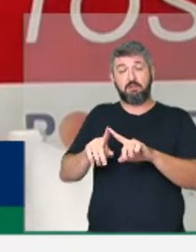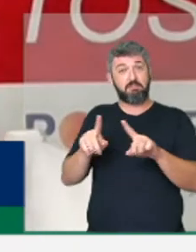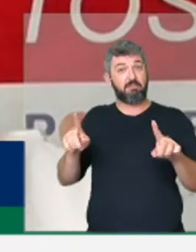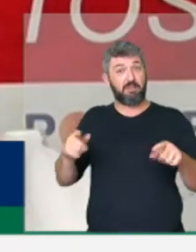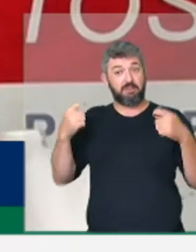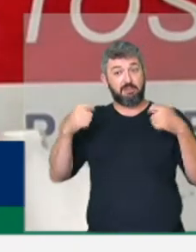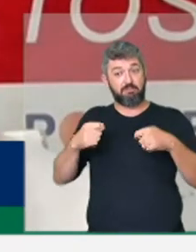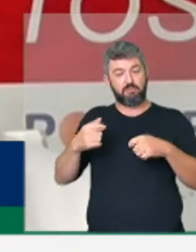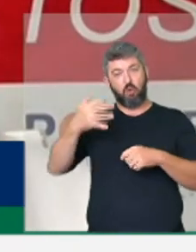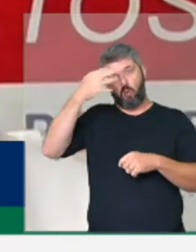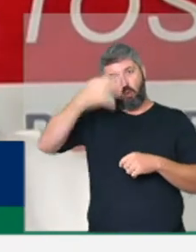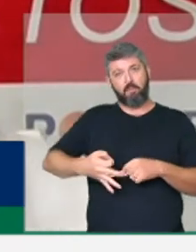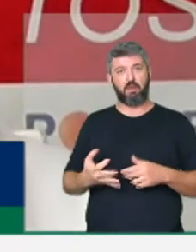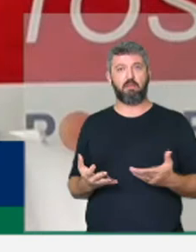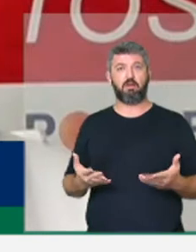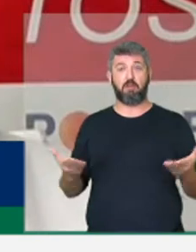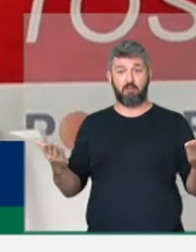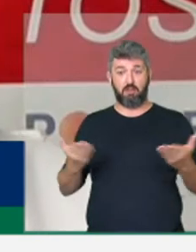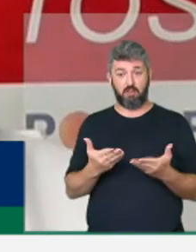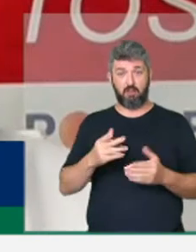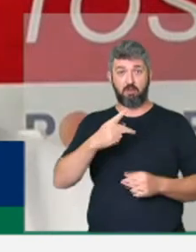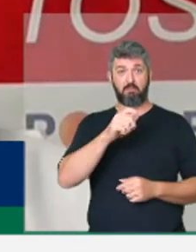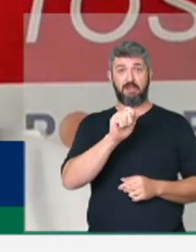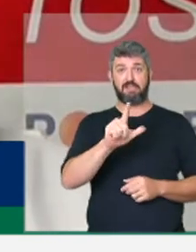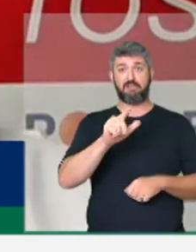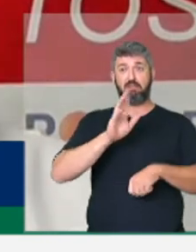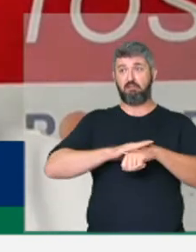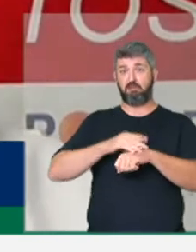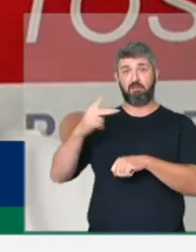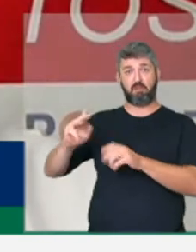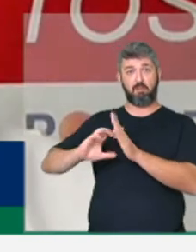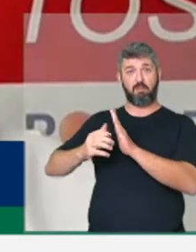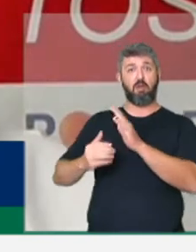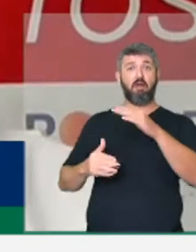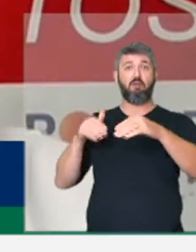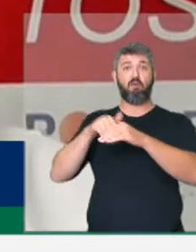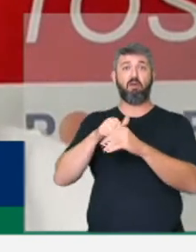SIM, GENTE? TODOS SIM? RELATOR QUER FALAR? [DEPUTADO]: QUERO FALAR. [DEPUTADO]: CONTINUA SE FAZENDO UMA CONFUSÃO A